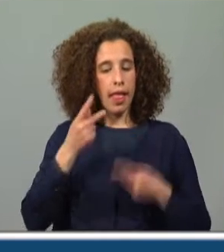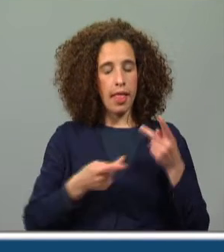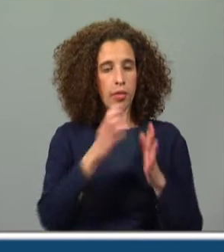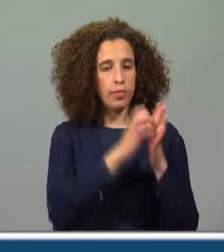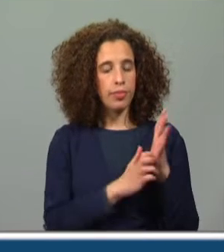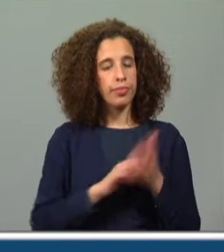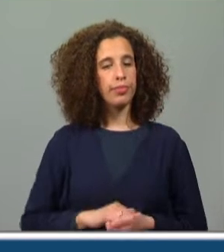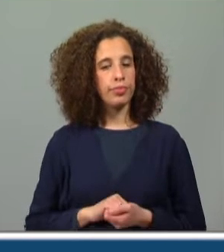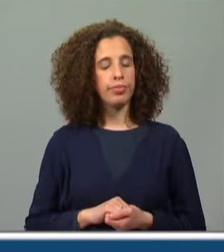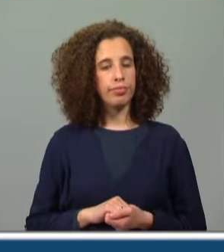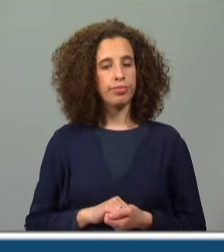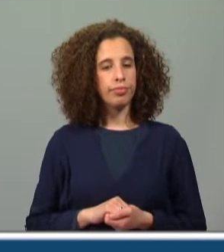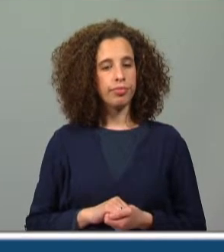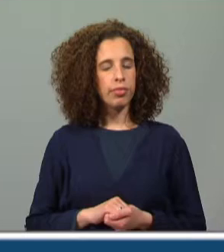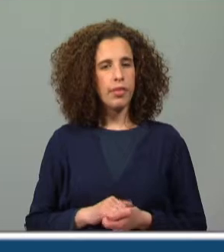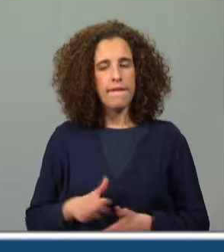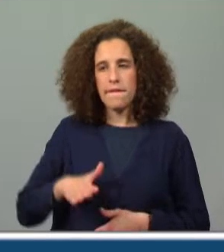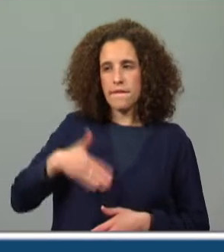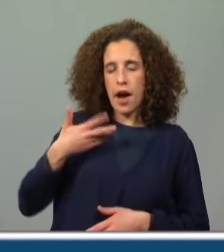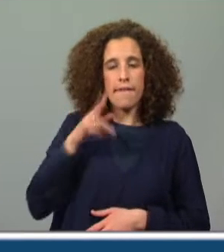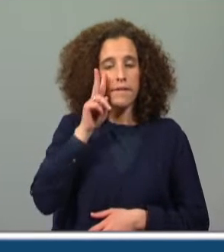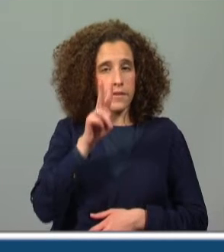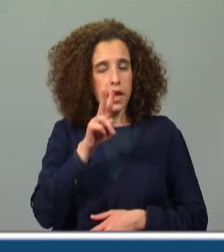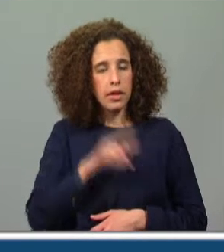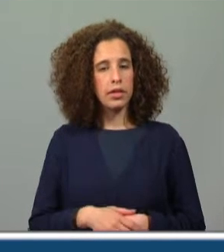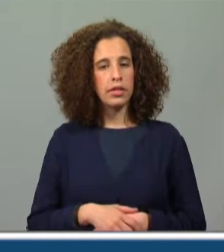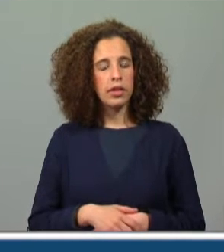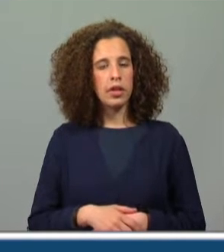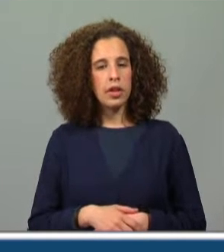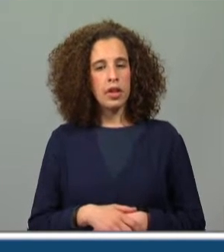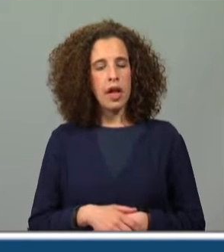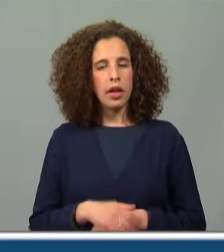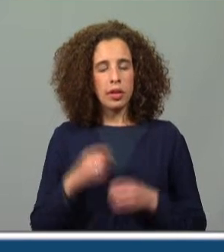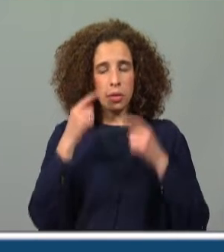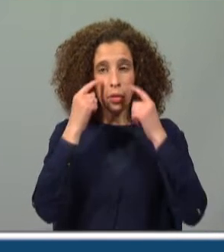certo que já se tornava visível portanto ela começava a ter olheiras tal era o 確定它已經可見所以她的眼睛下面開始出現黑眼圈